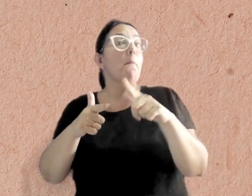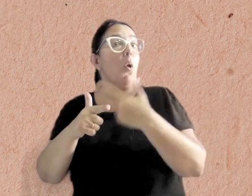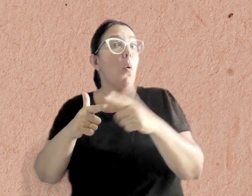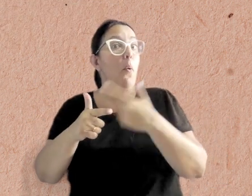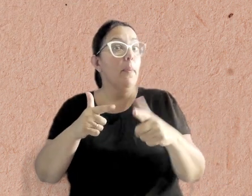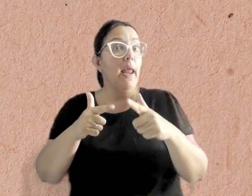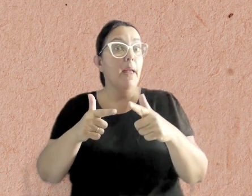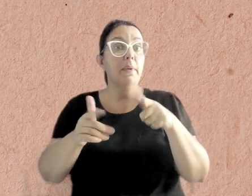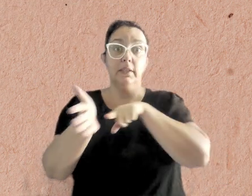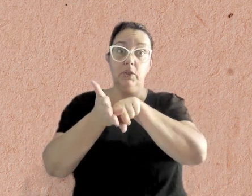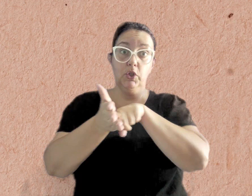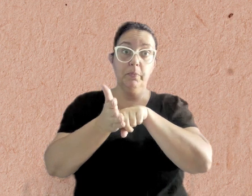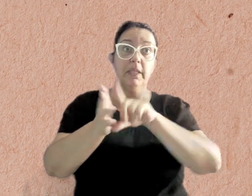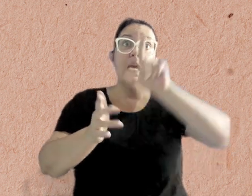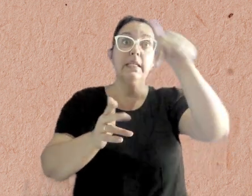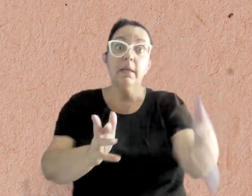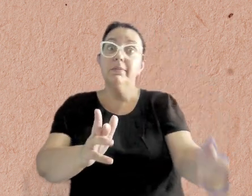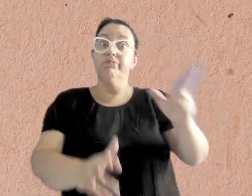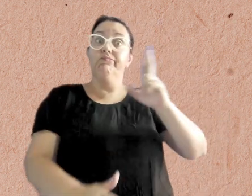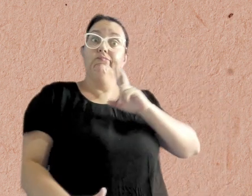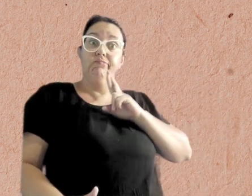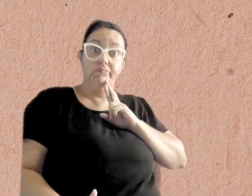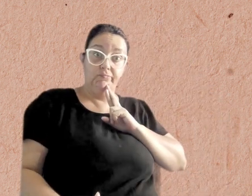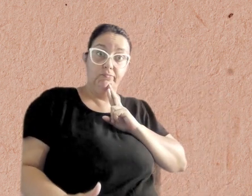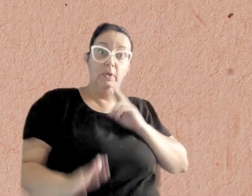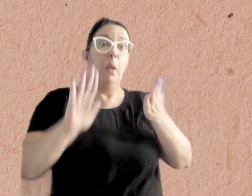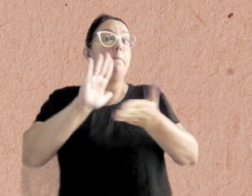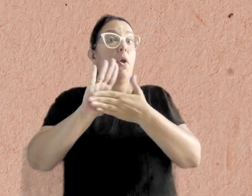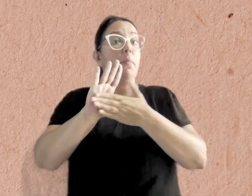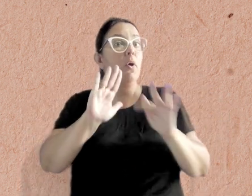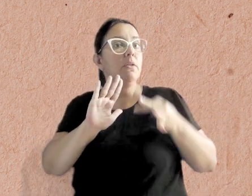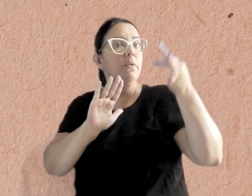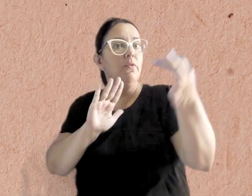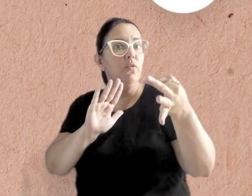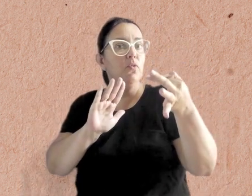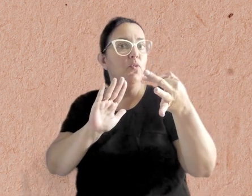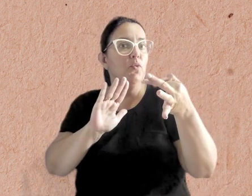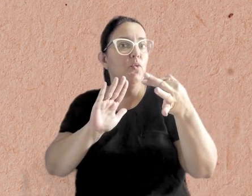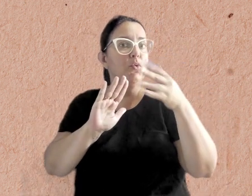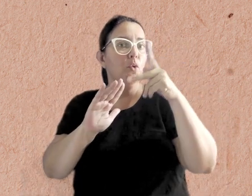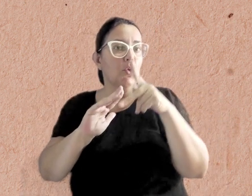e, a partir dos resultados gerados, da proposição de programas para o Eixo 4.